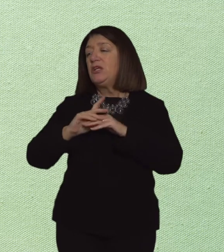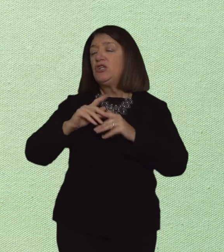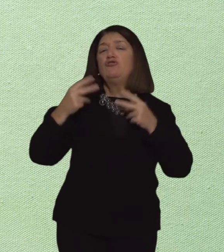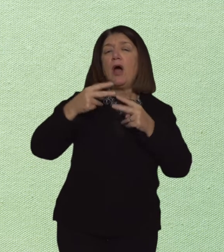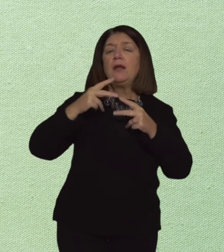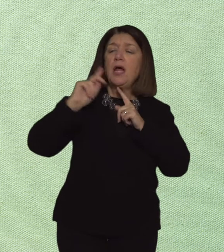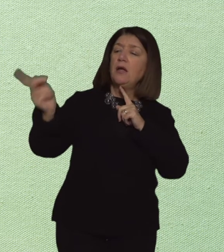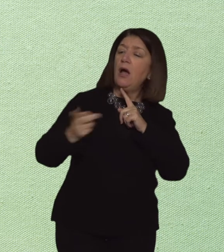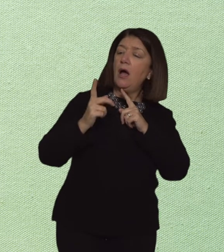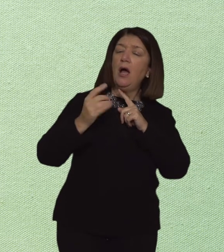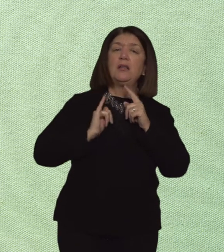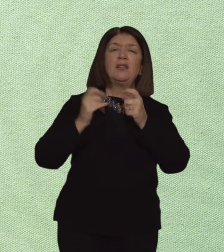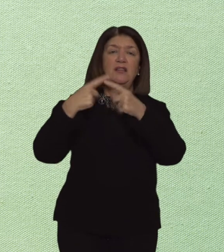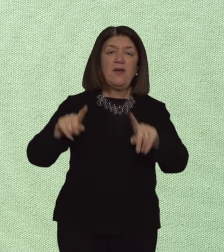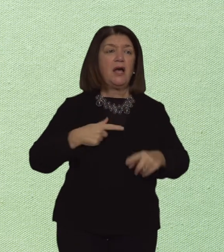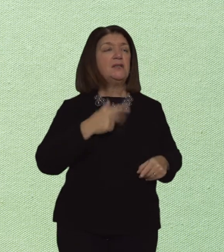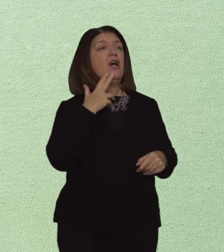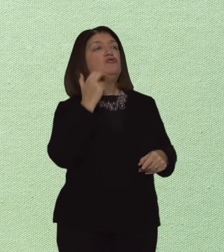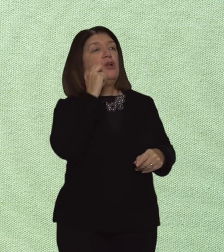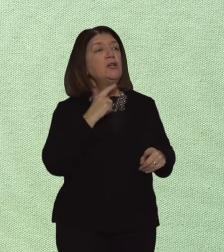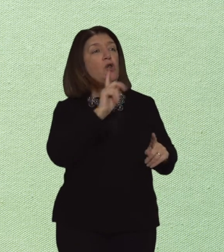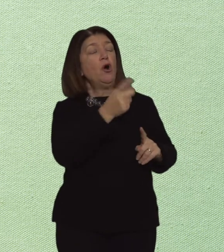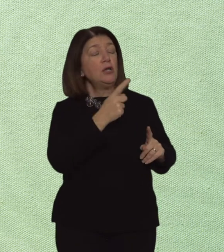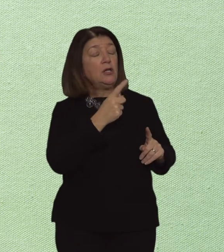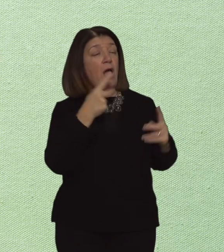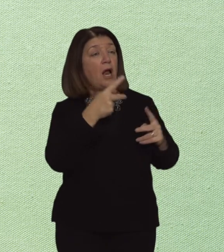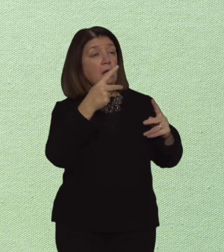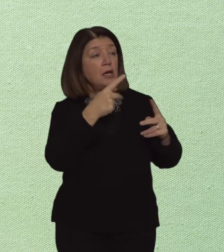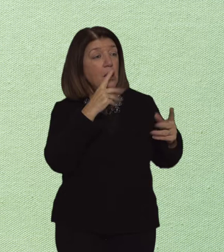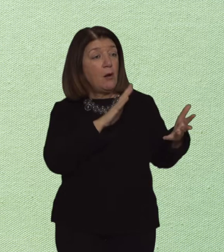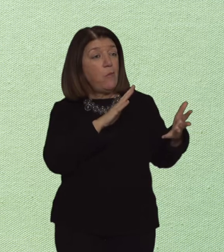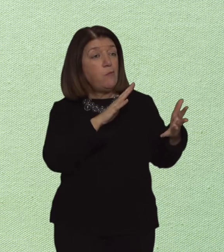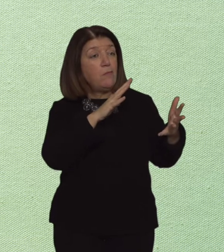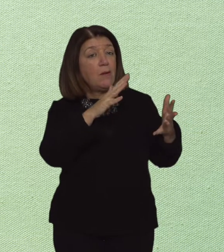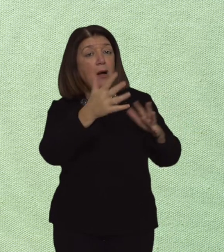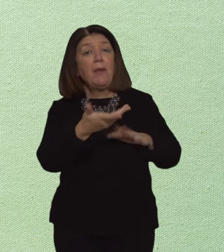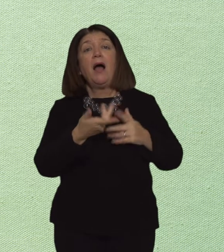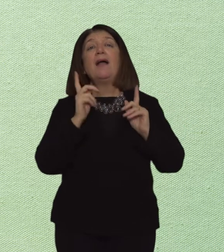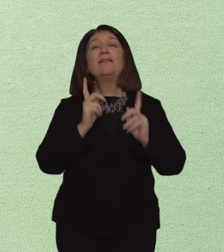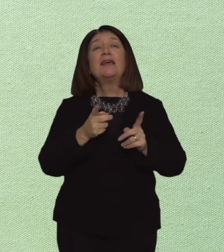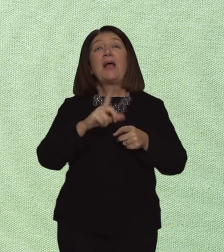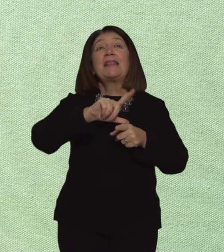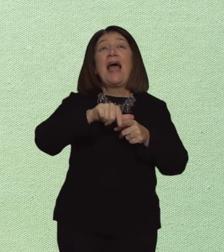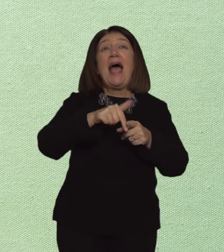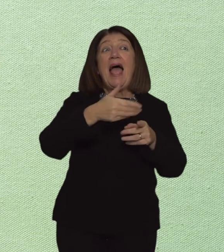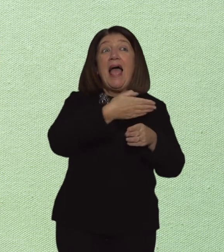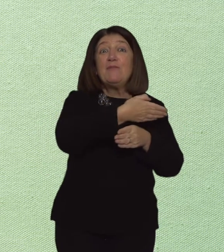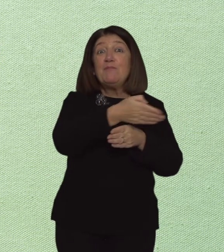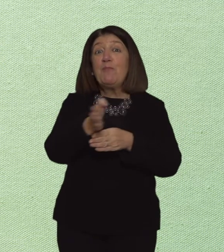ho una terza identità e via dicendo. Cambiano in base al tempo lo spazio e infine l'identità non